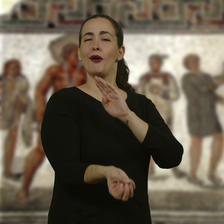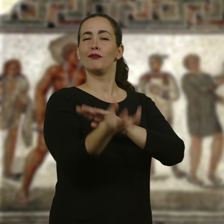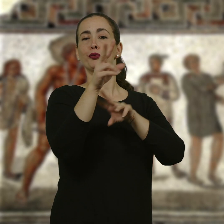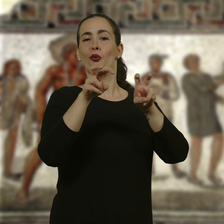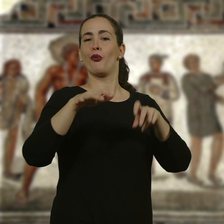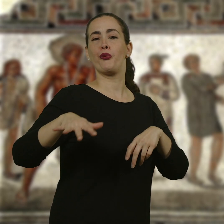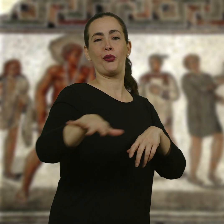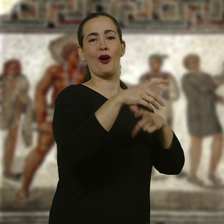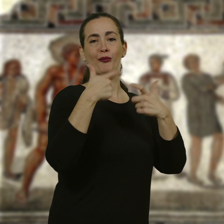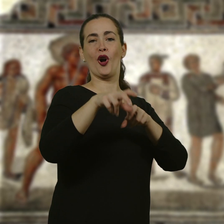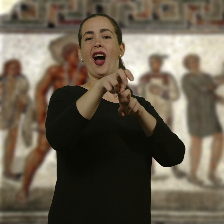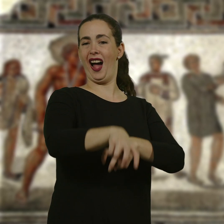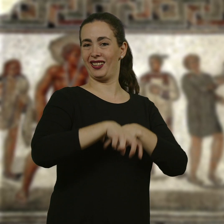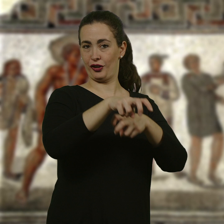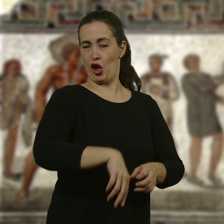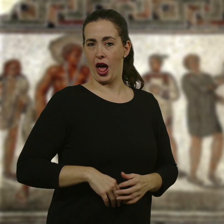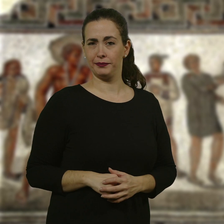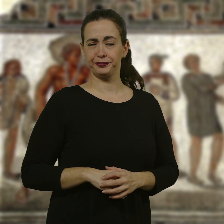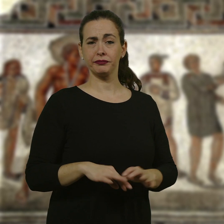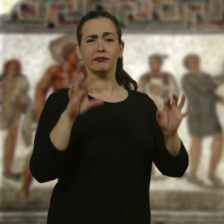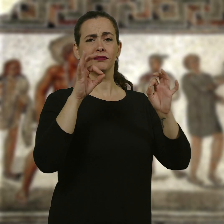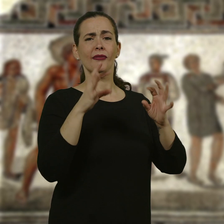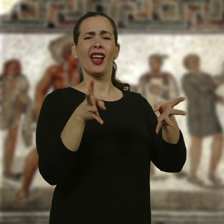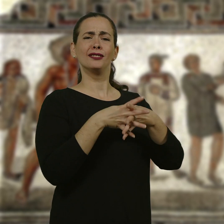i al seu lloc s’hi estableix un nou assentament agrícola.